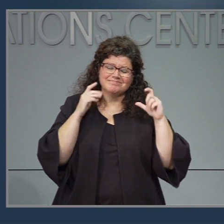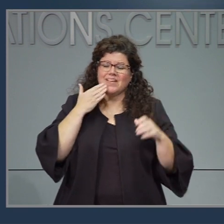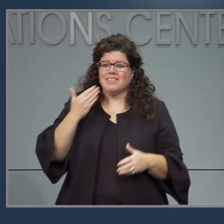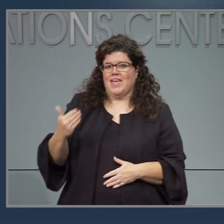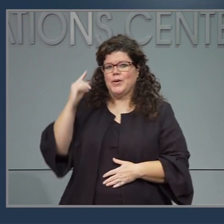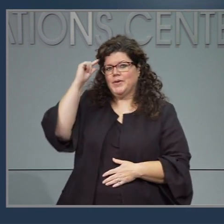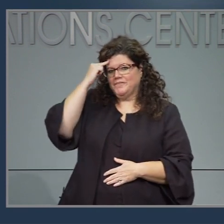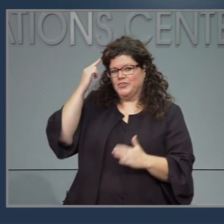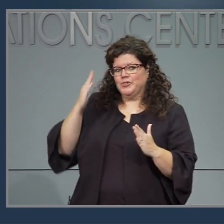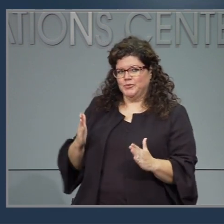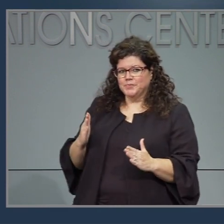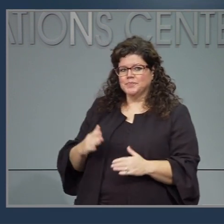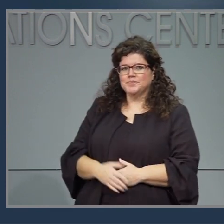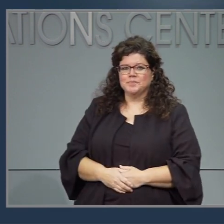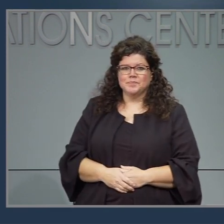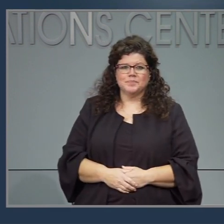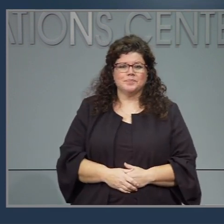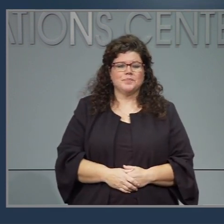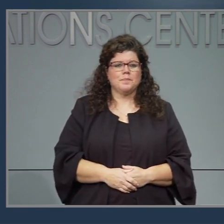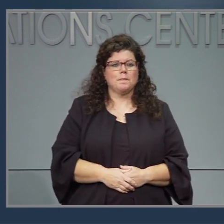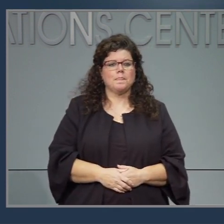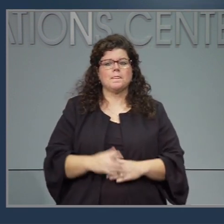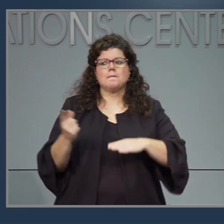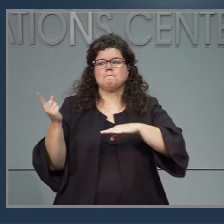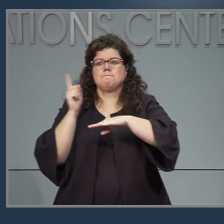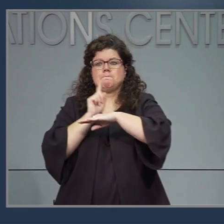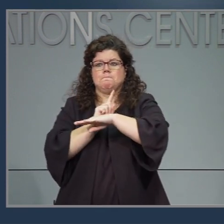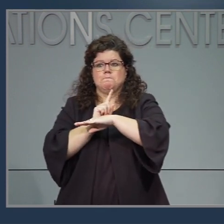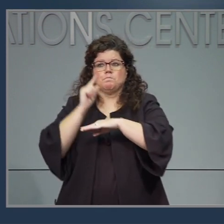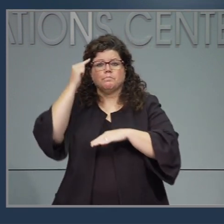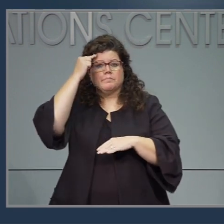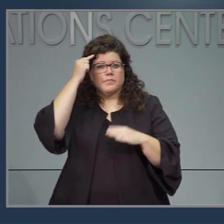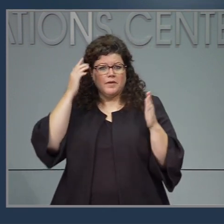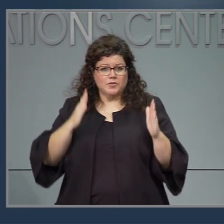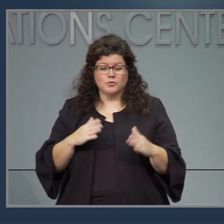gracias.